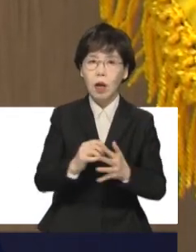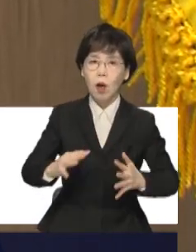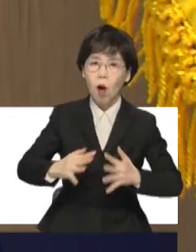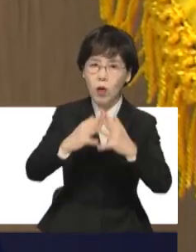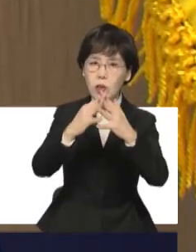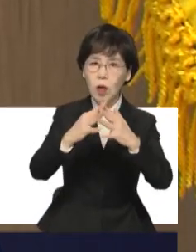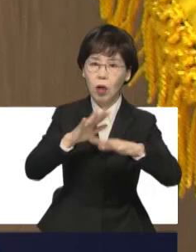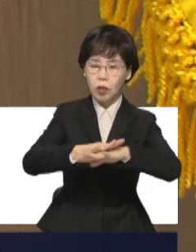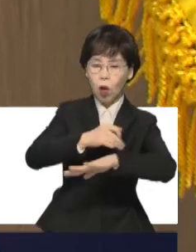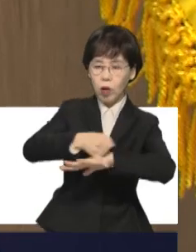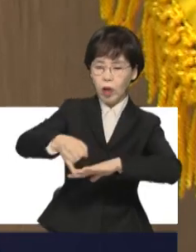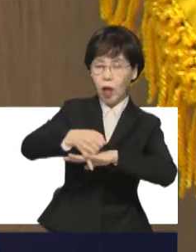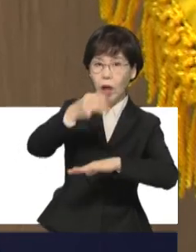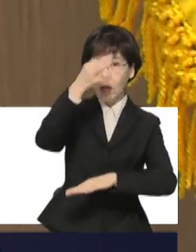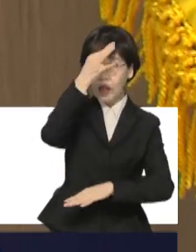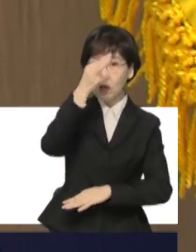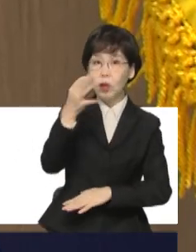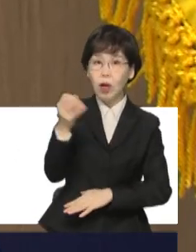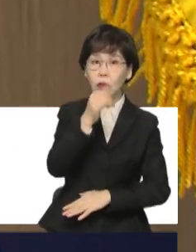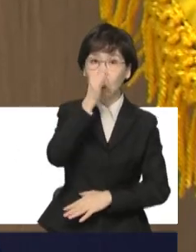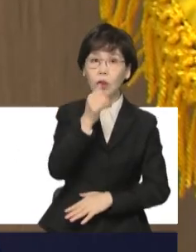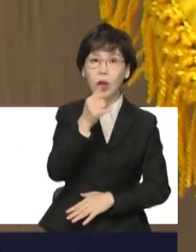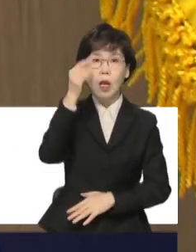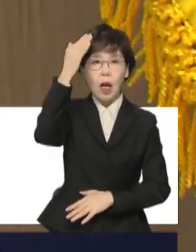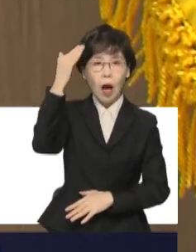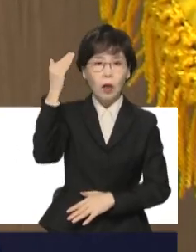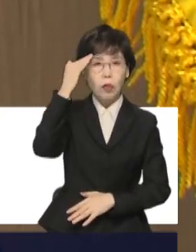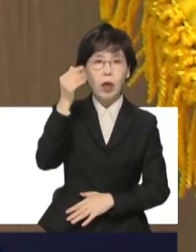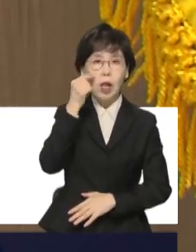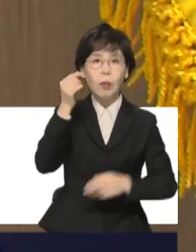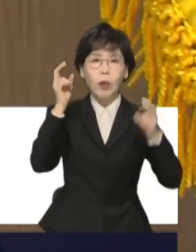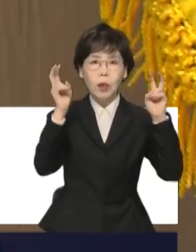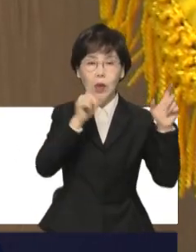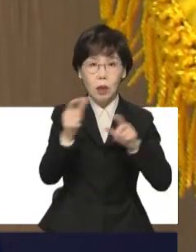역량을 보유한 양국 기업들이 파트너로서